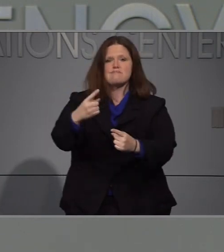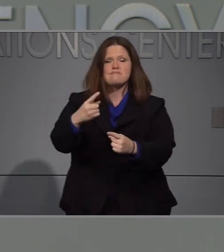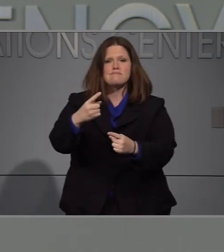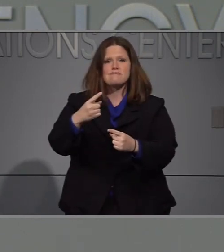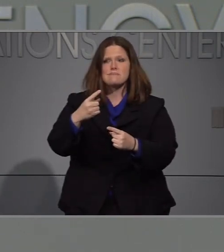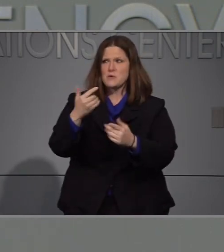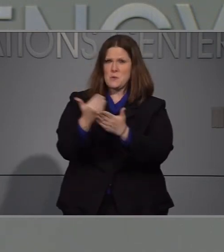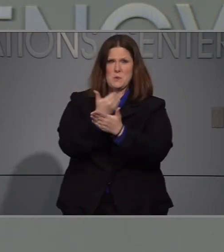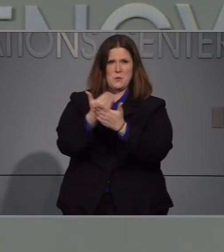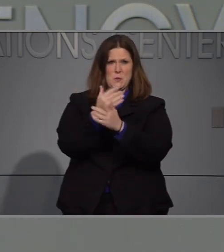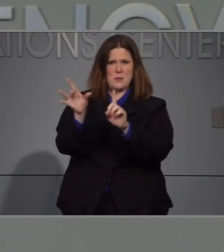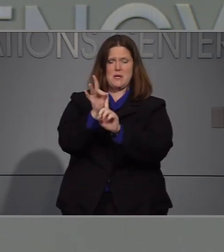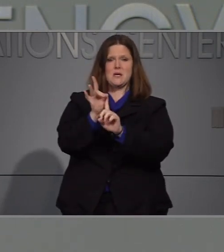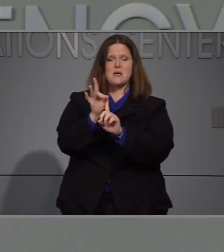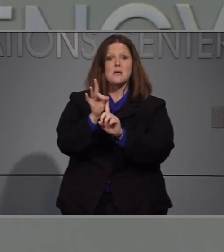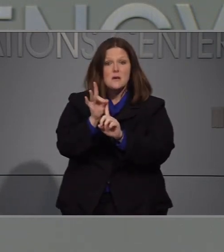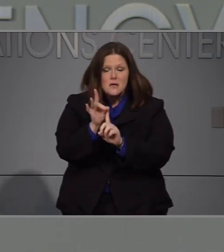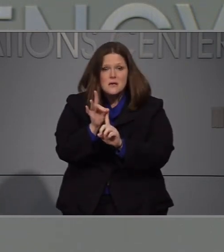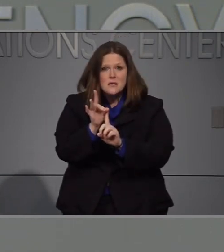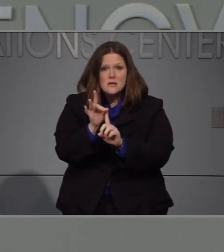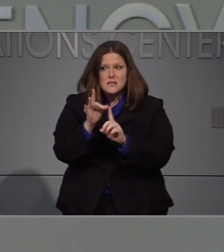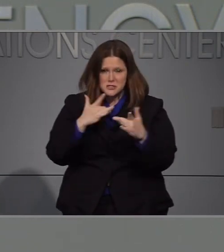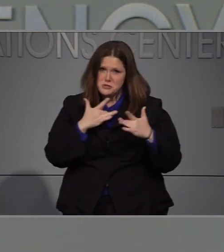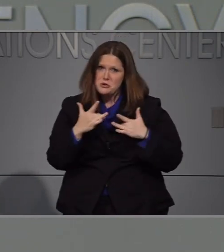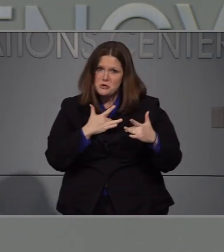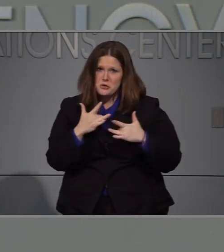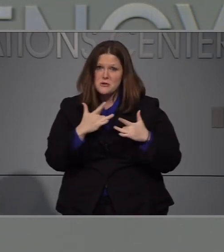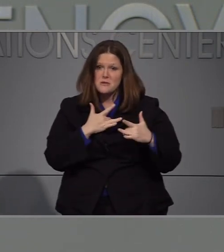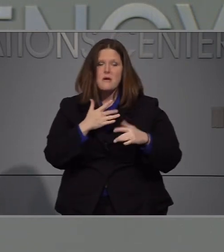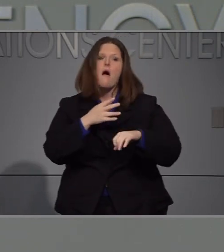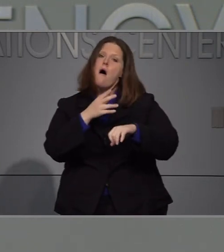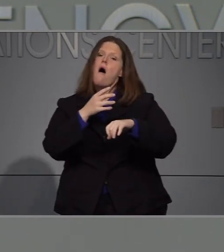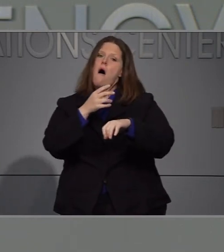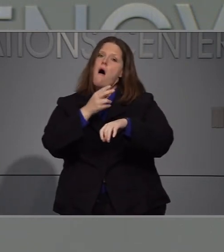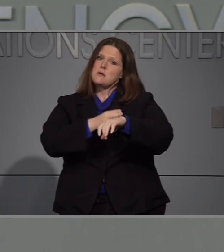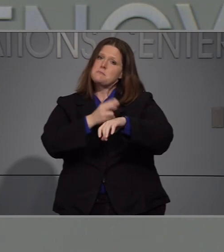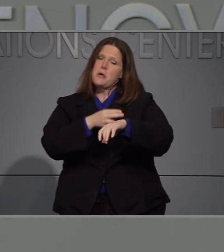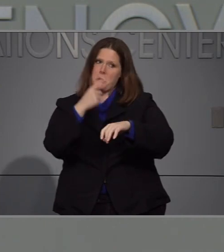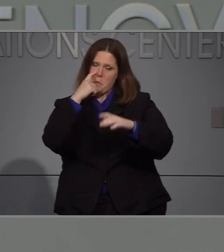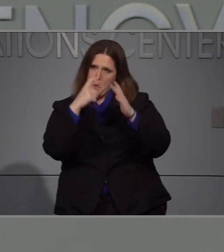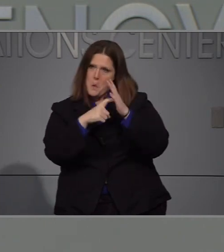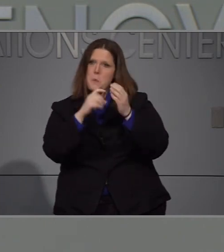con número de casos y estamos viendo un incremento de hospitalizaciones y fue muy